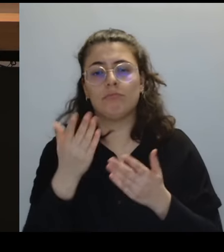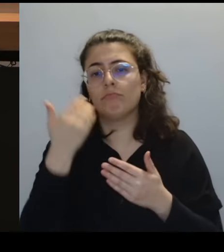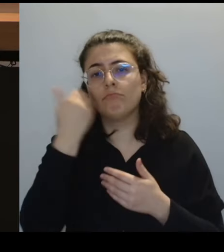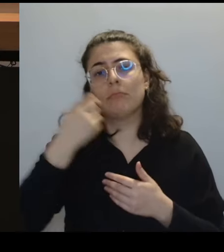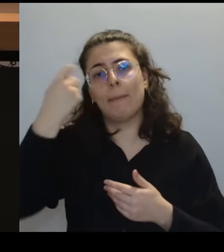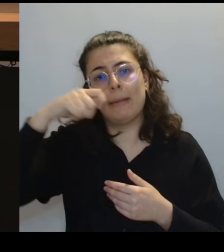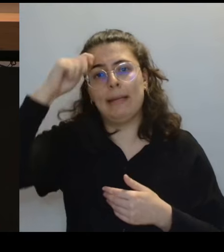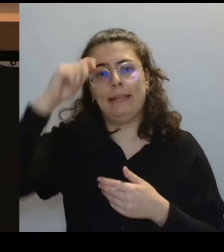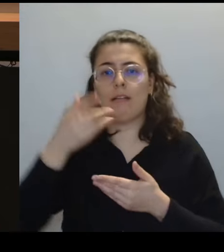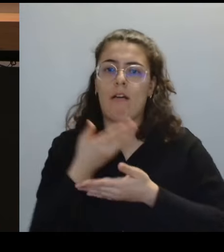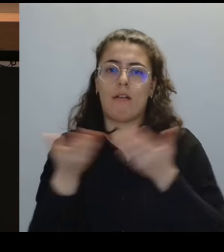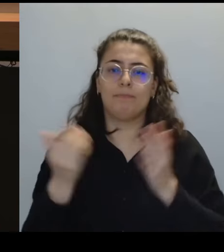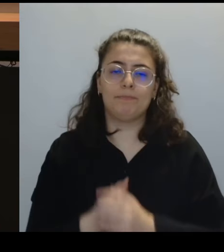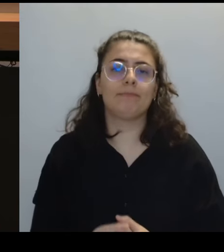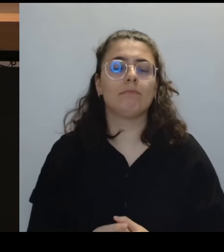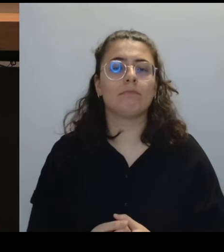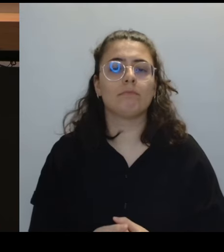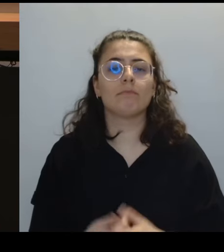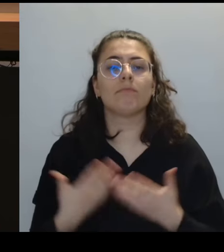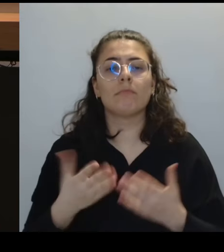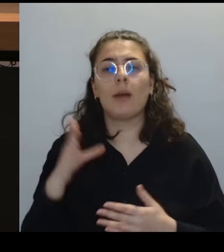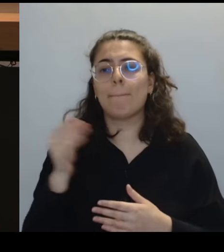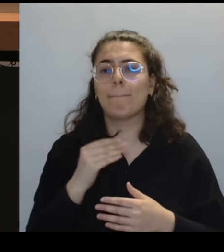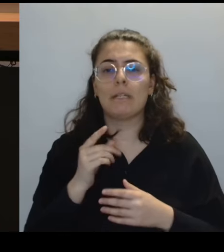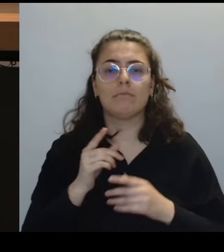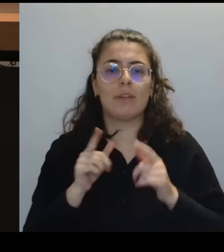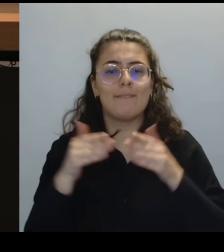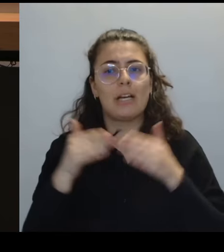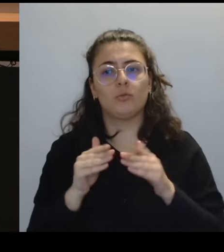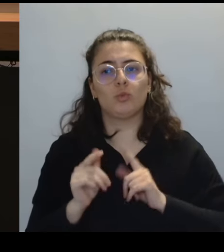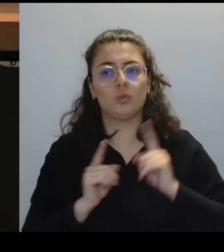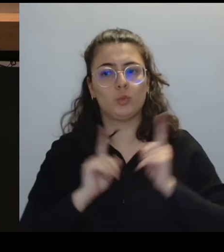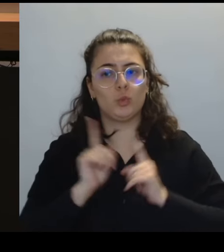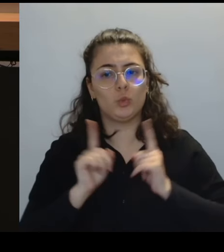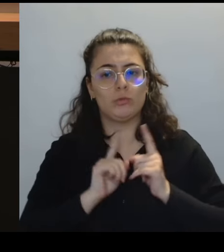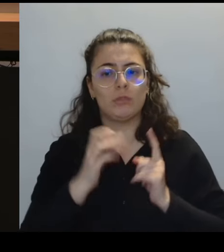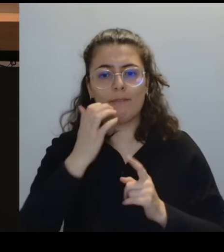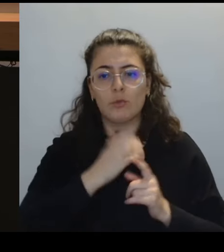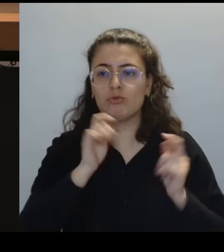Grünen Fraktion diesen Antrag für einen besseren Zugang von Geflüchteten zum Wohnberechtigungsschein